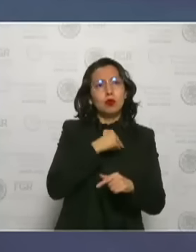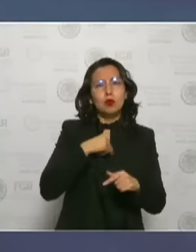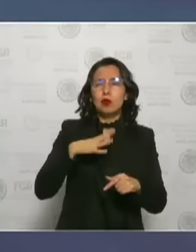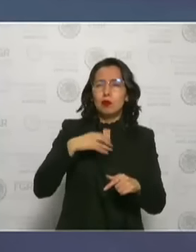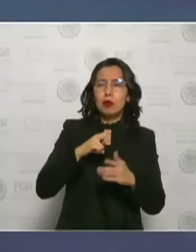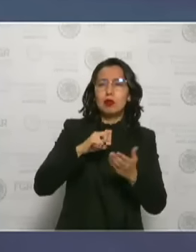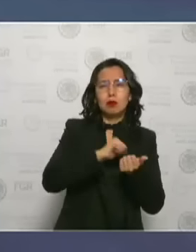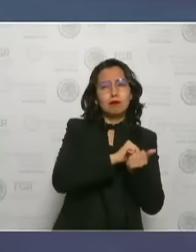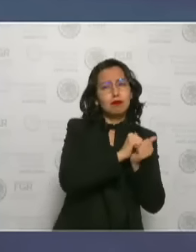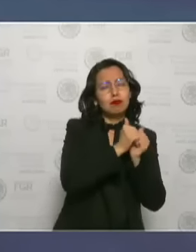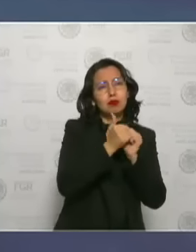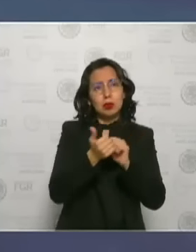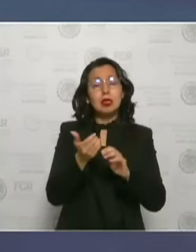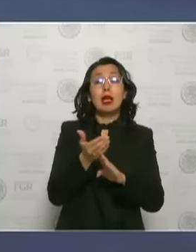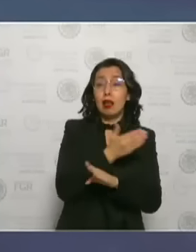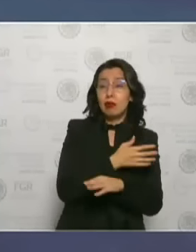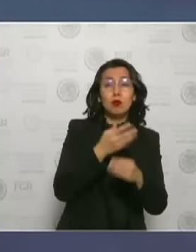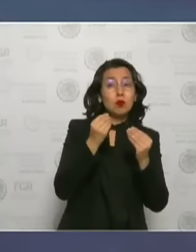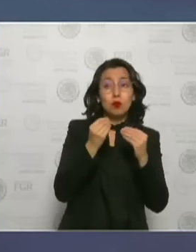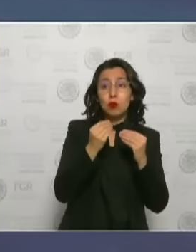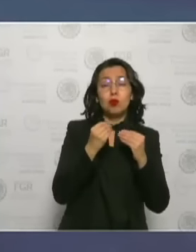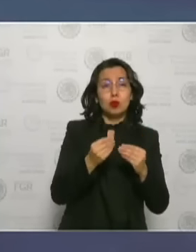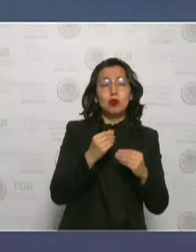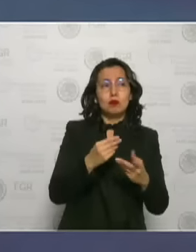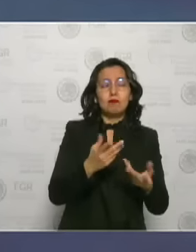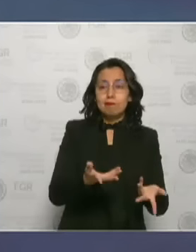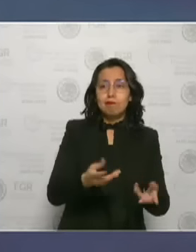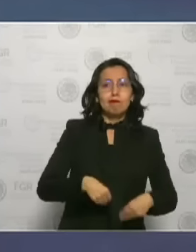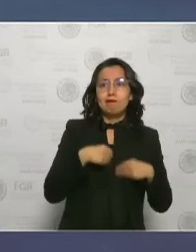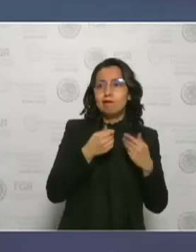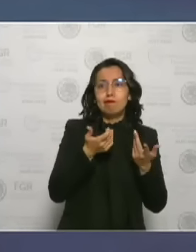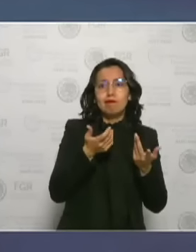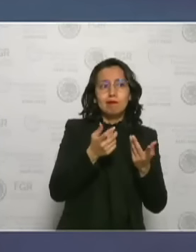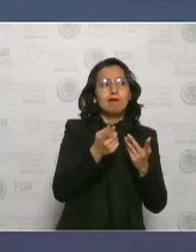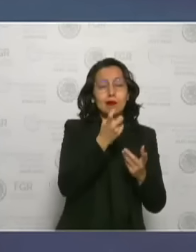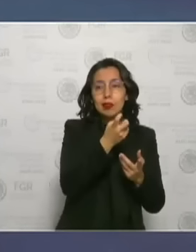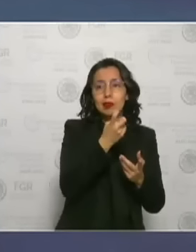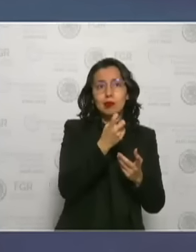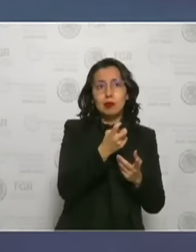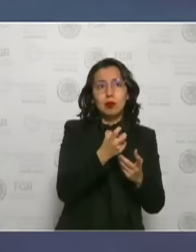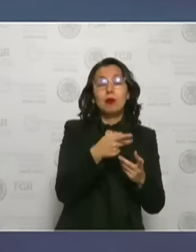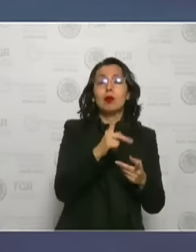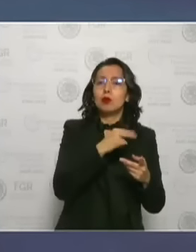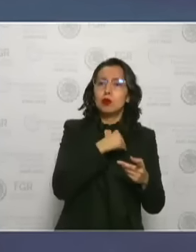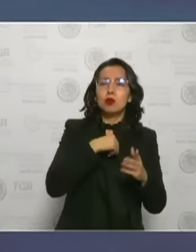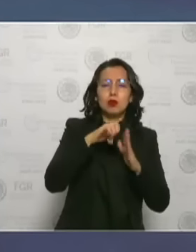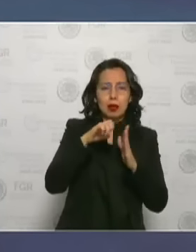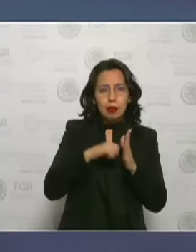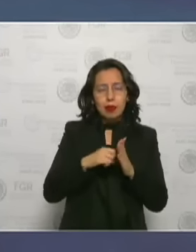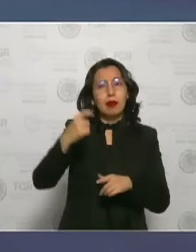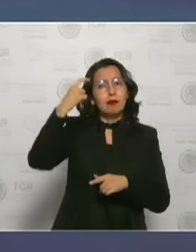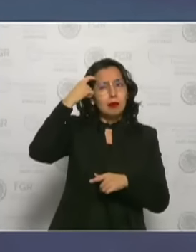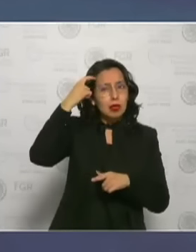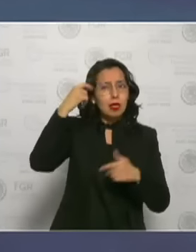que padecimos muchos y muchas de nosotras y lo estamos haciendo con ética, con conciencia, con